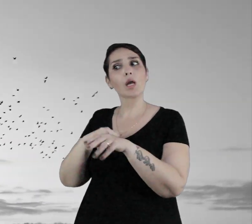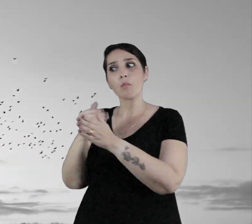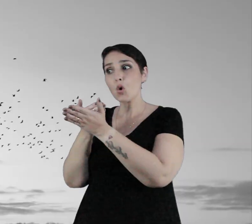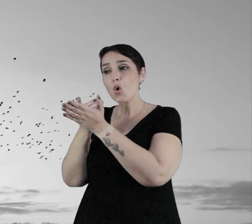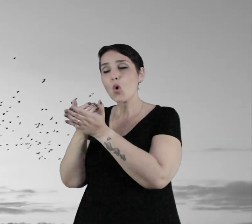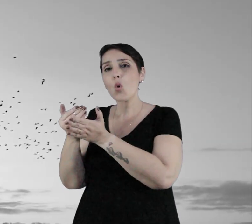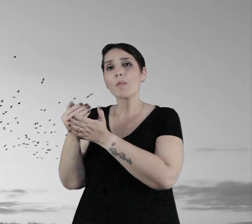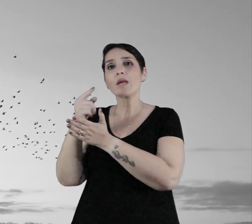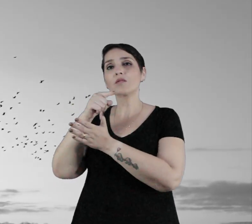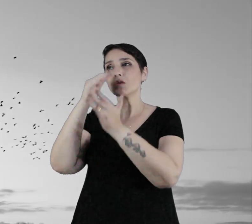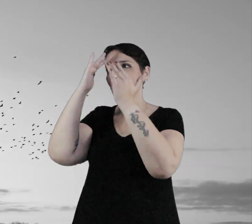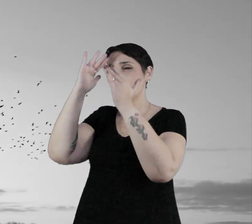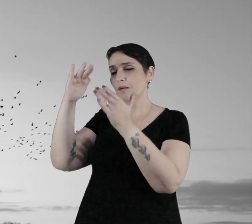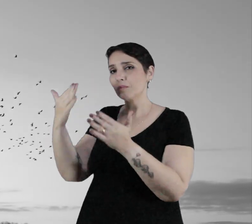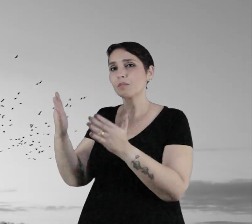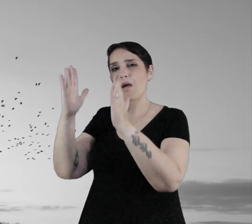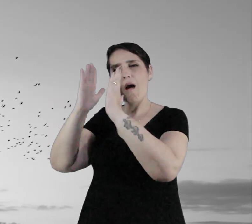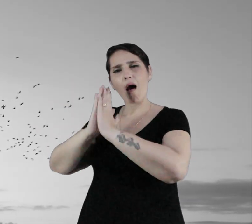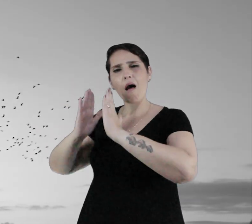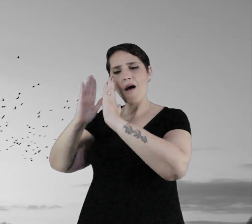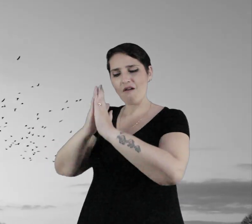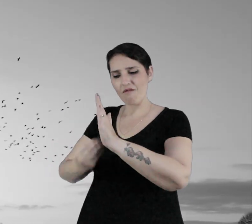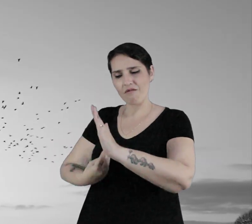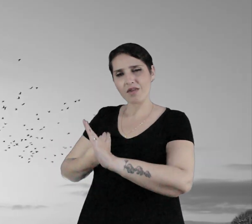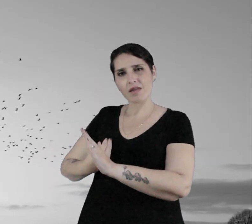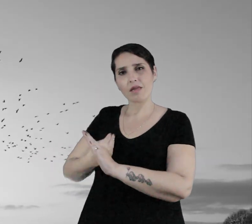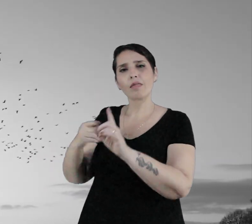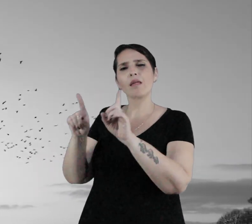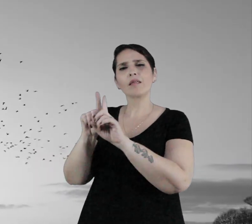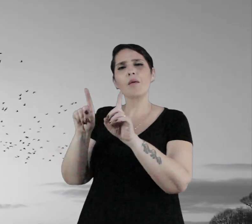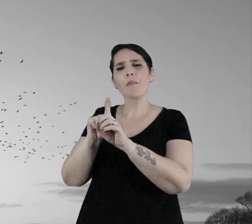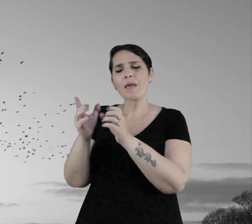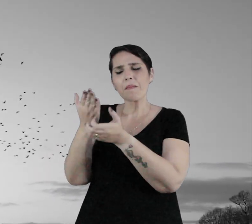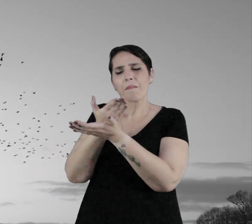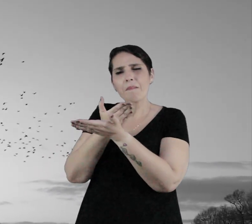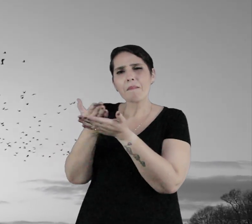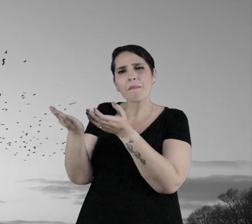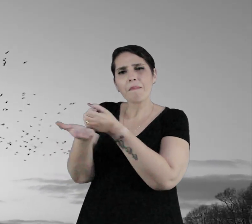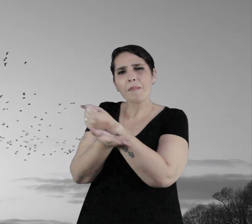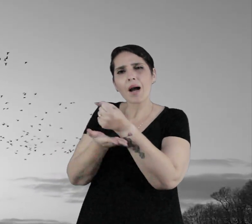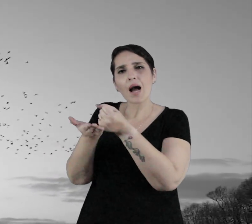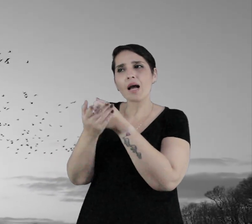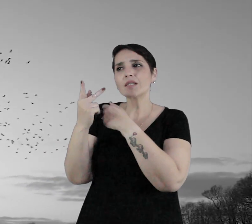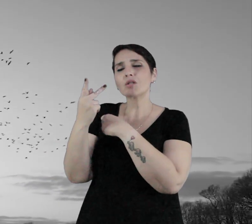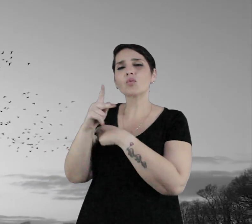o começo da sua adoração pela vida e a fonte da sua fome de felicidade.